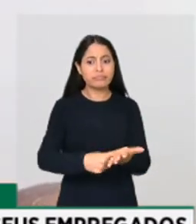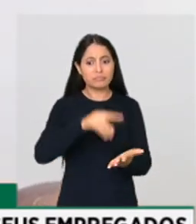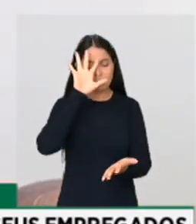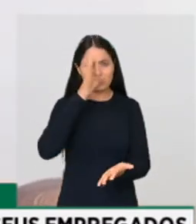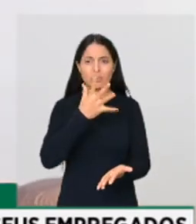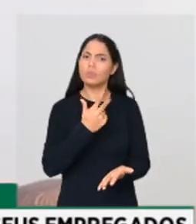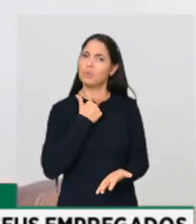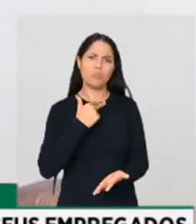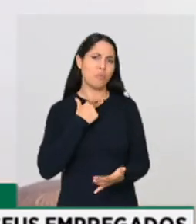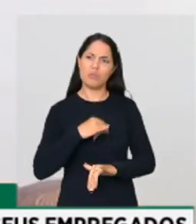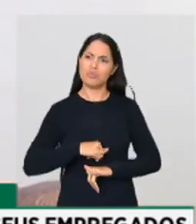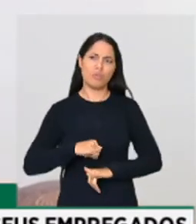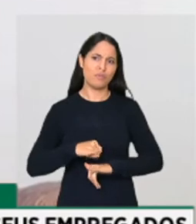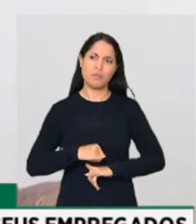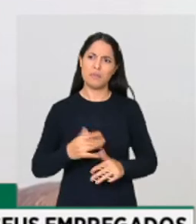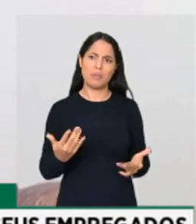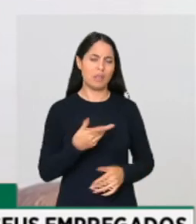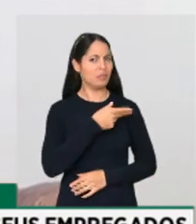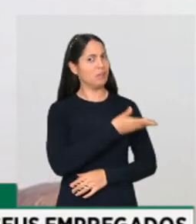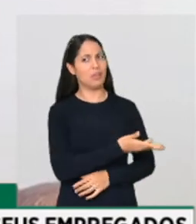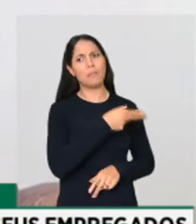NÃO SEJA ESSE SOFRIMENTO TÃO PROFUNDO QUE ESTÁ SE IMPONDO A ESSAS PESSOAS. [PRESIDENTE]: